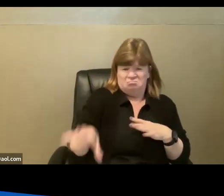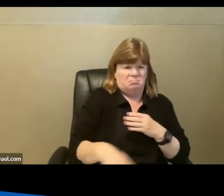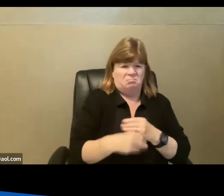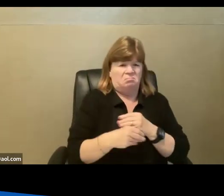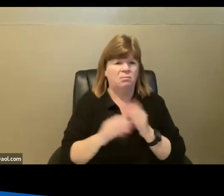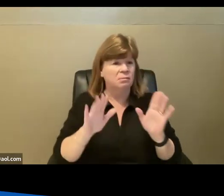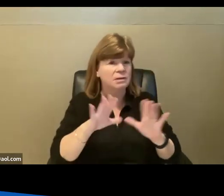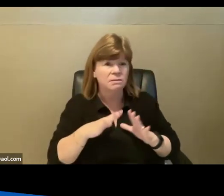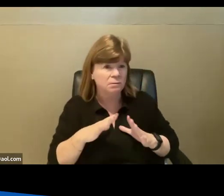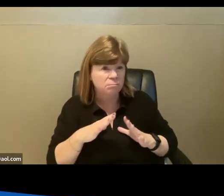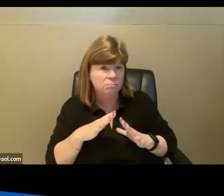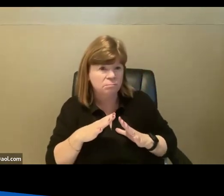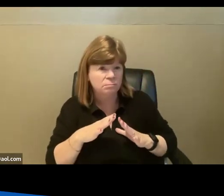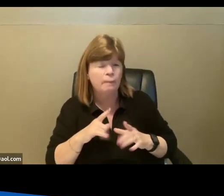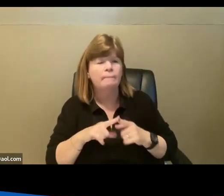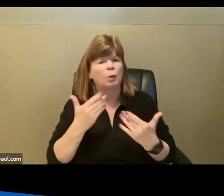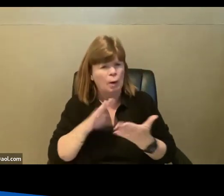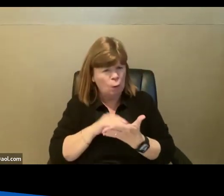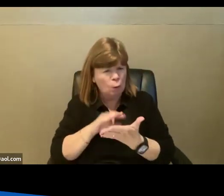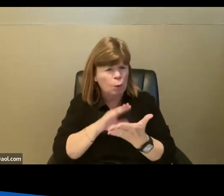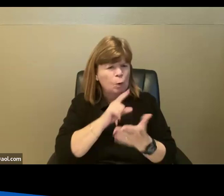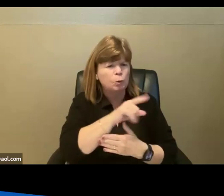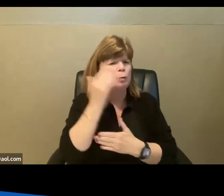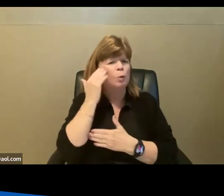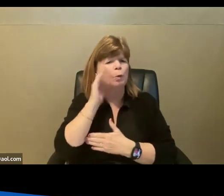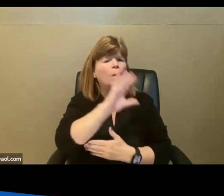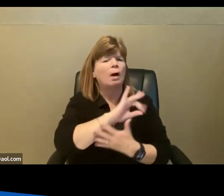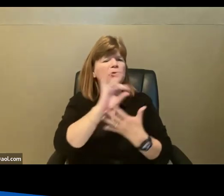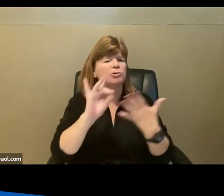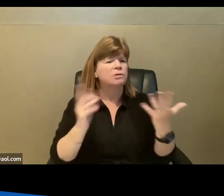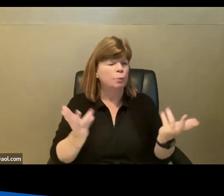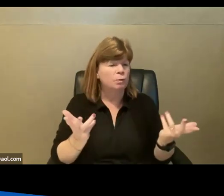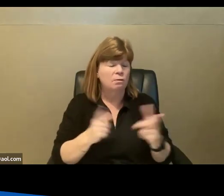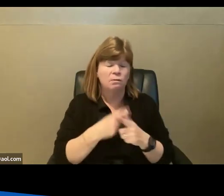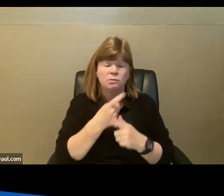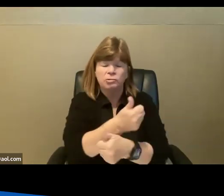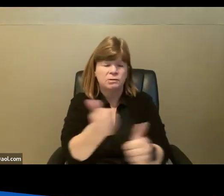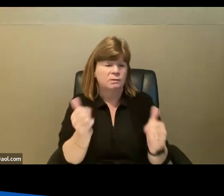Está bien. Pero aprende sobre ello para que sepas cuáles son tus opciones y luego decides si es adecuado para ti.